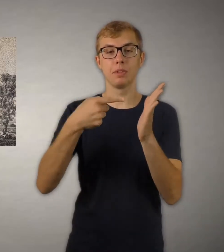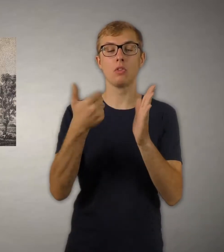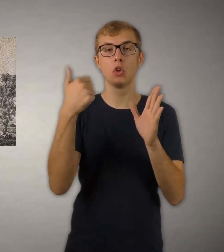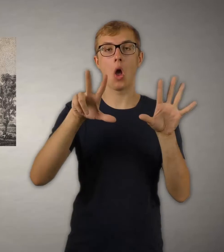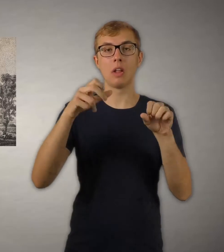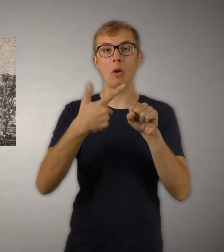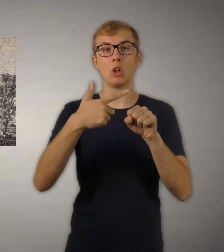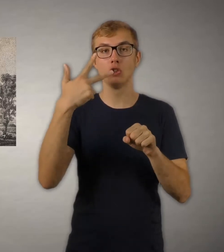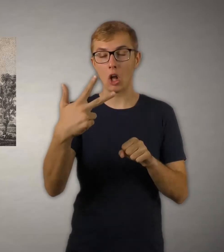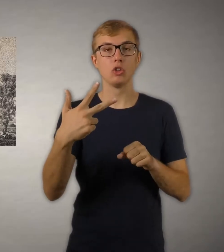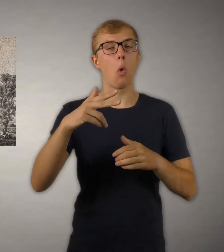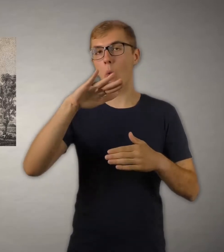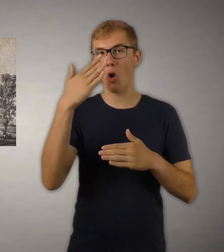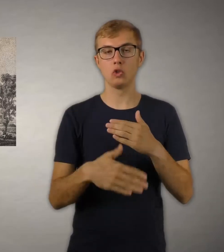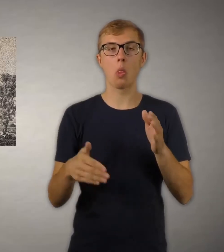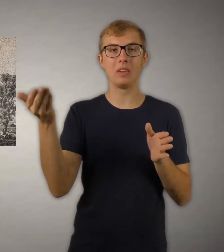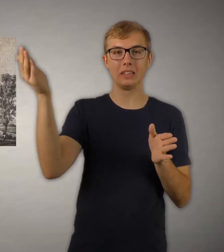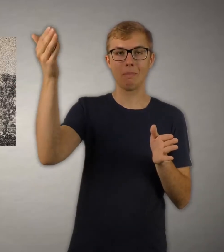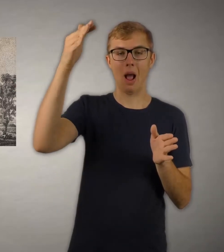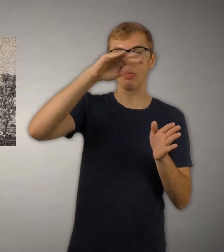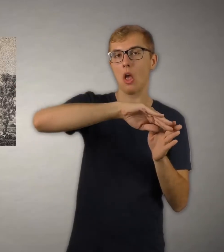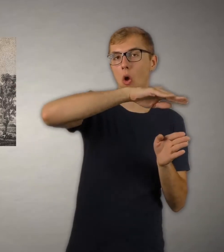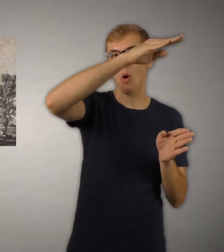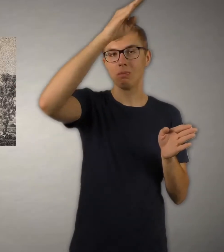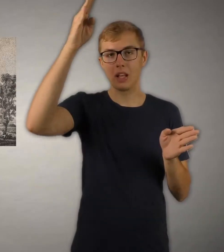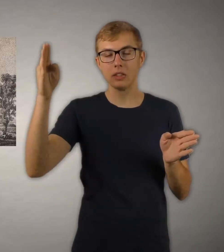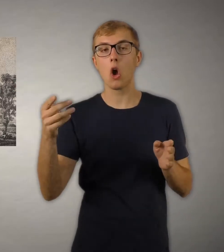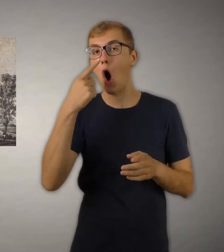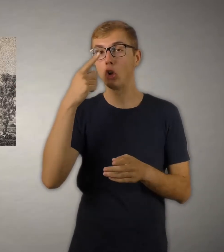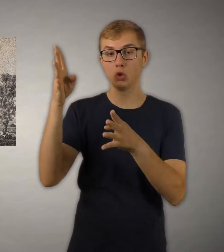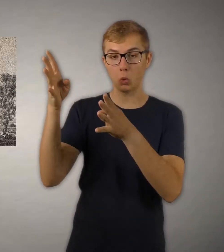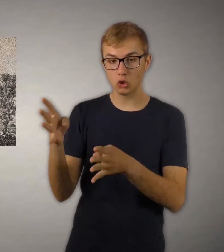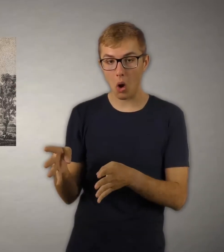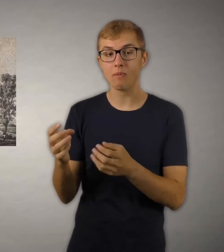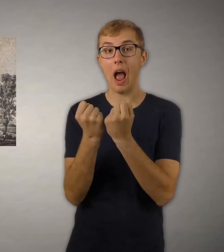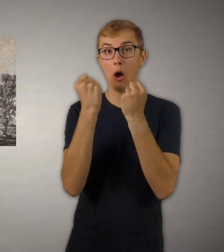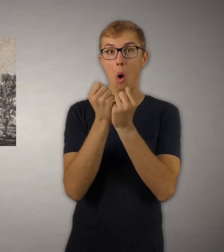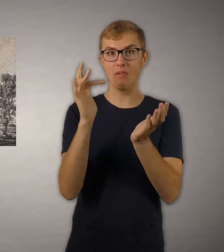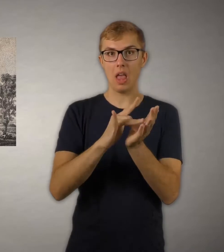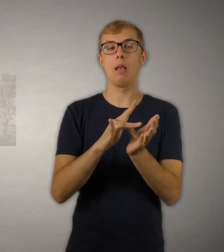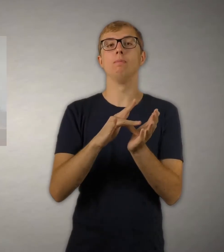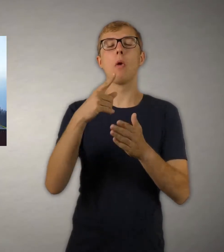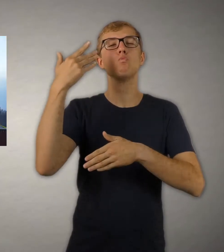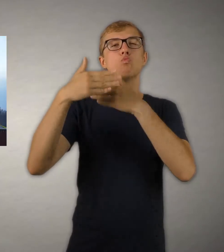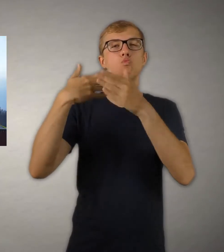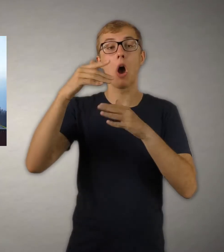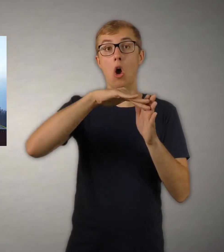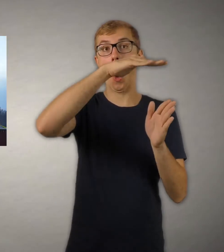1823 roku ukończono sypanie Kopca Kościuszki w Krakowie.